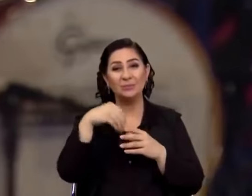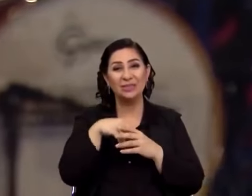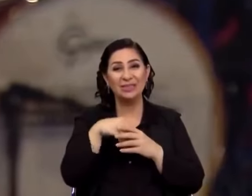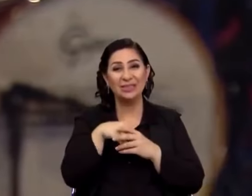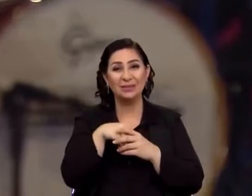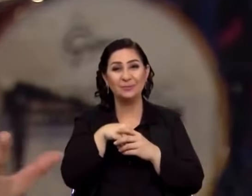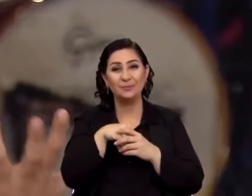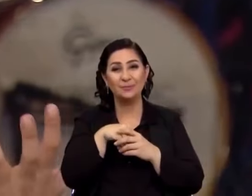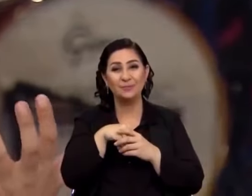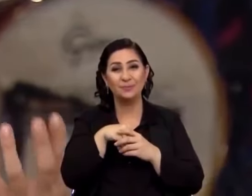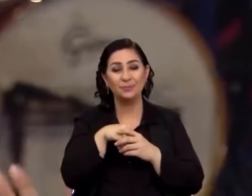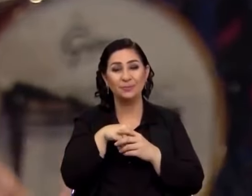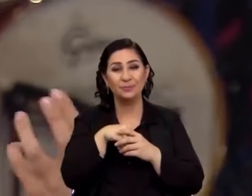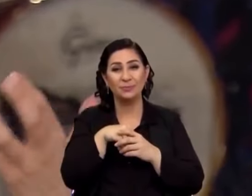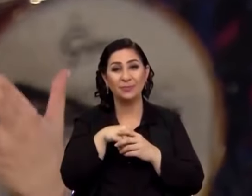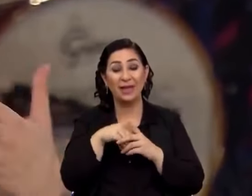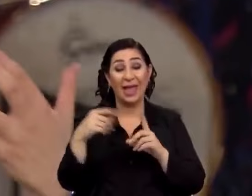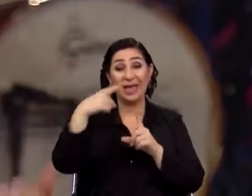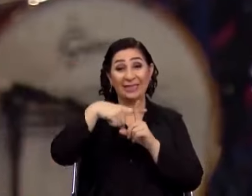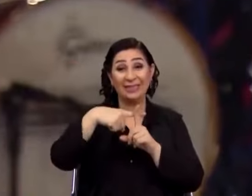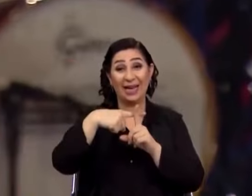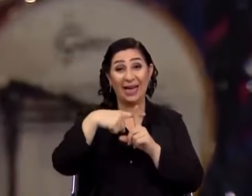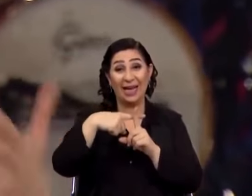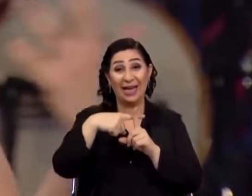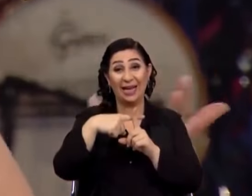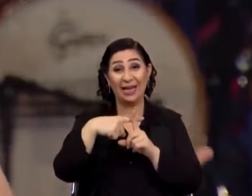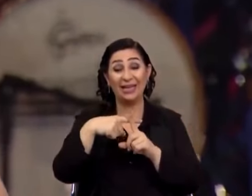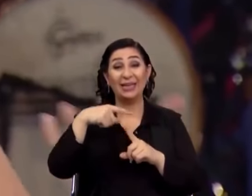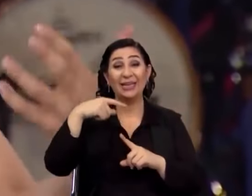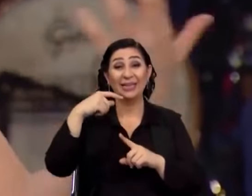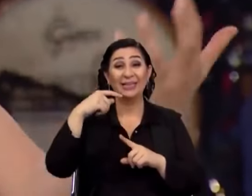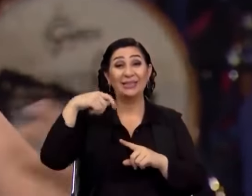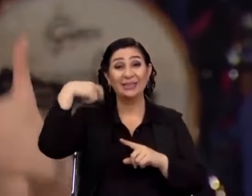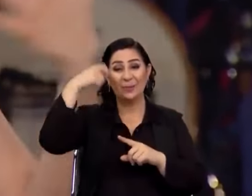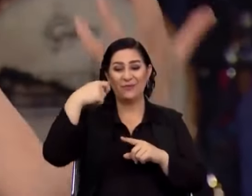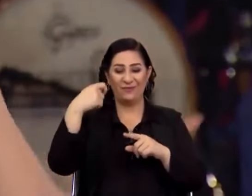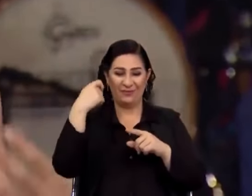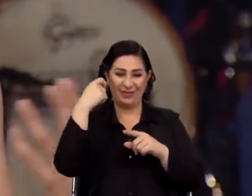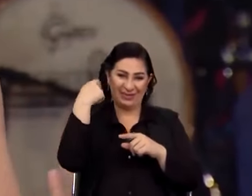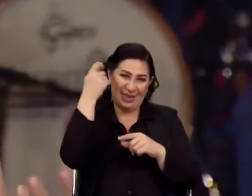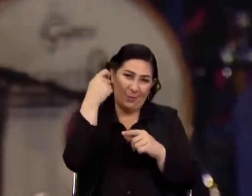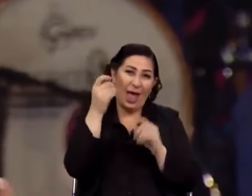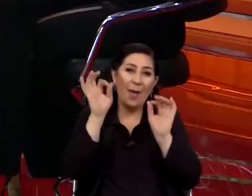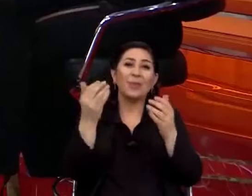birl söyleyim ekstra sinema filmi hep gelmez ve bu elde edemeyiz sinema filmi